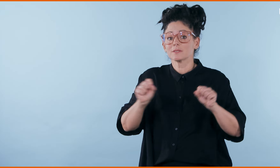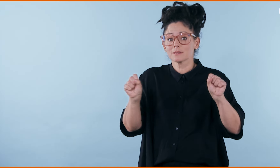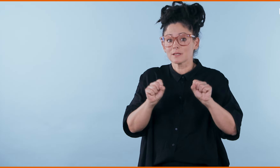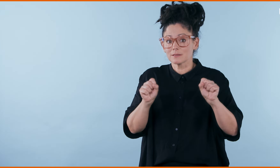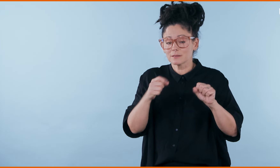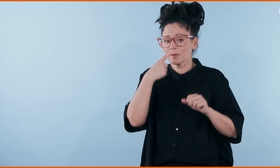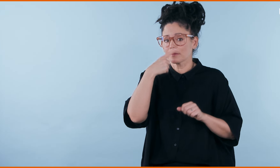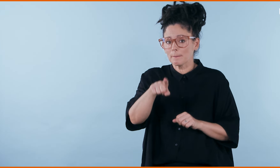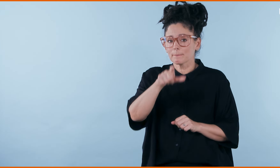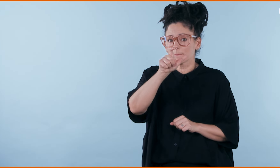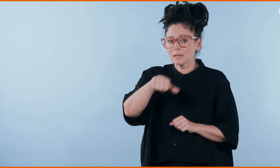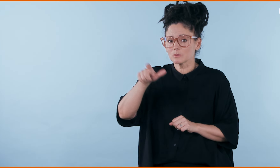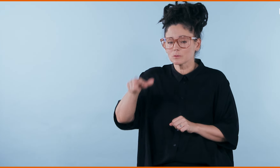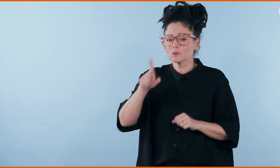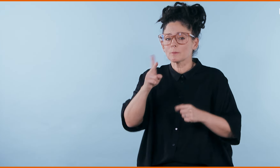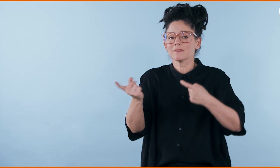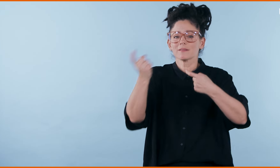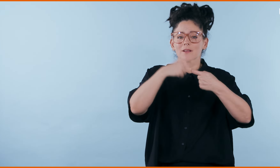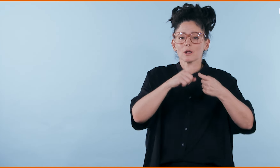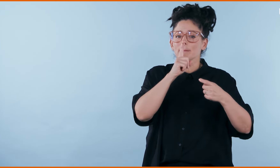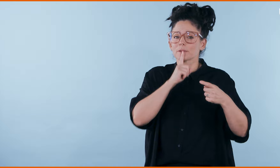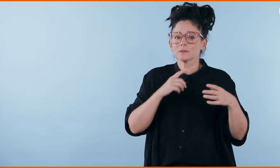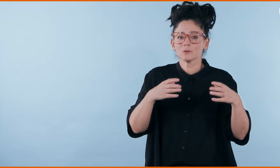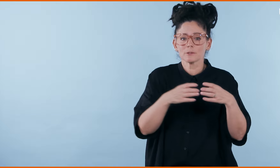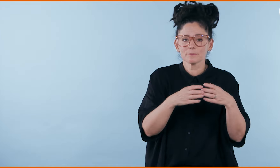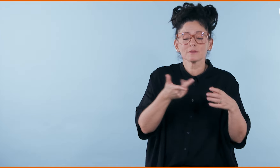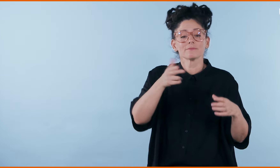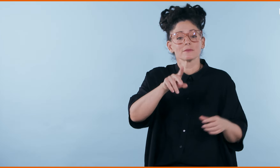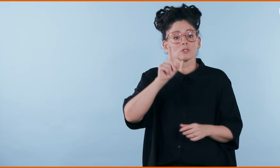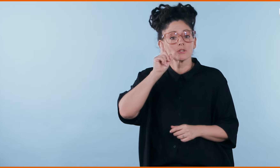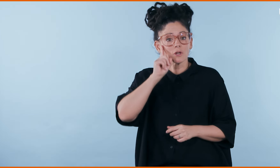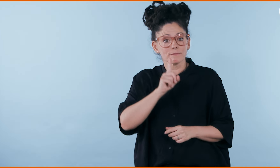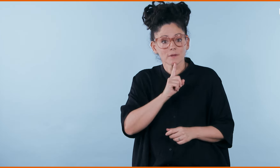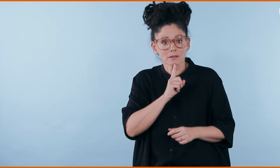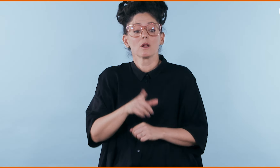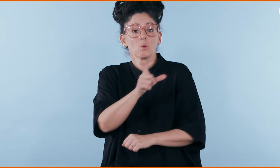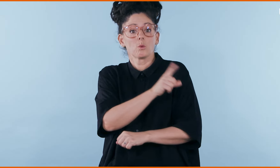Minoritetsstress drabbar personer som tillhör en minoritetsgrupp, exempelvis döva.